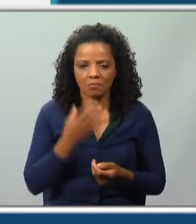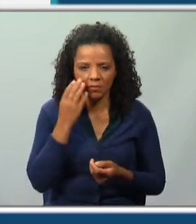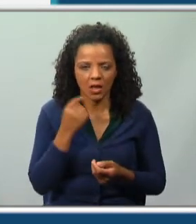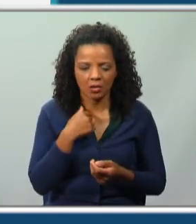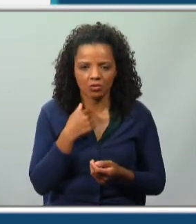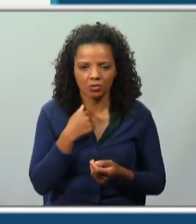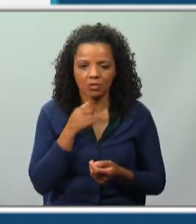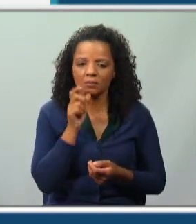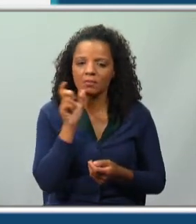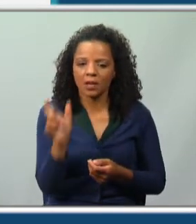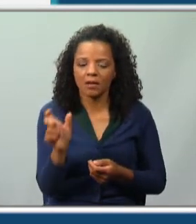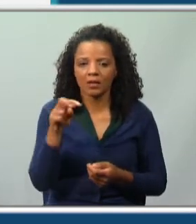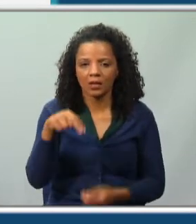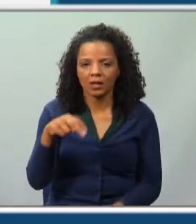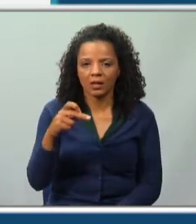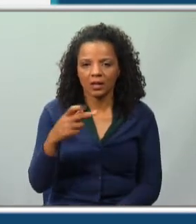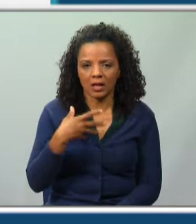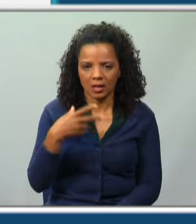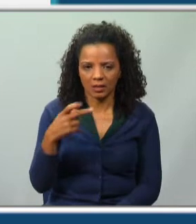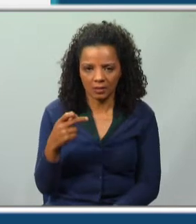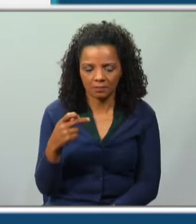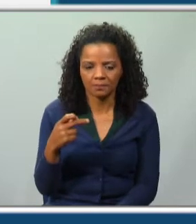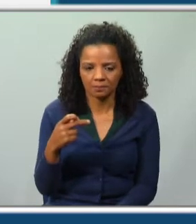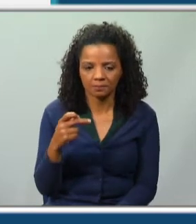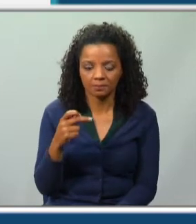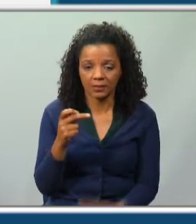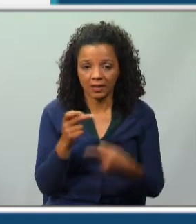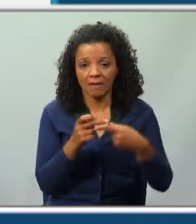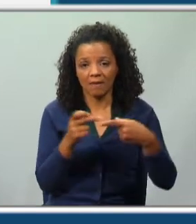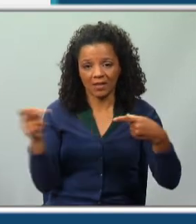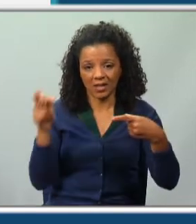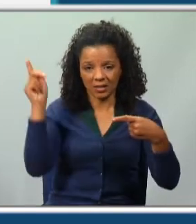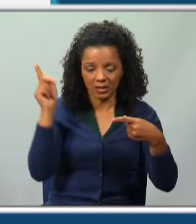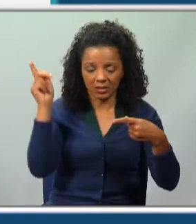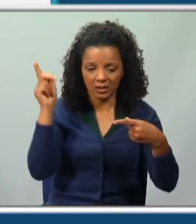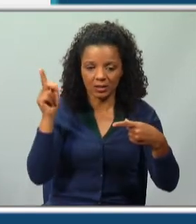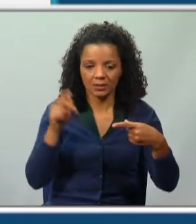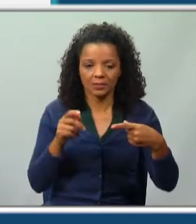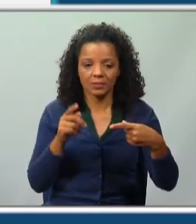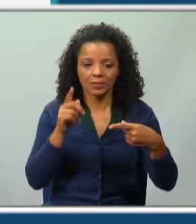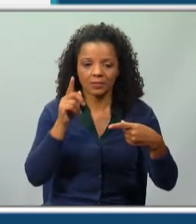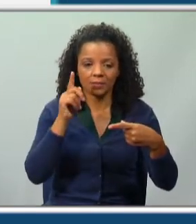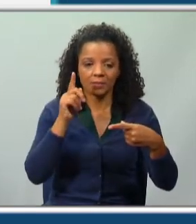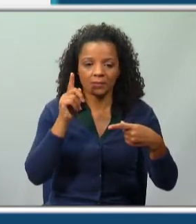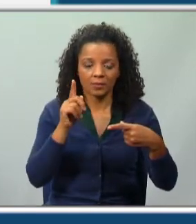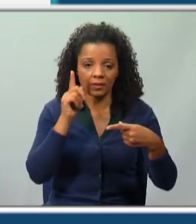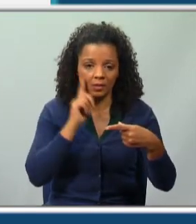acho que nada aqui nesta frase específica Adelaide nada nas ondas da 我覺得這句話裡什麼都沒有特定的阿德萊德在海浪中暢遊